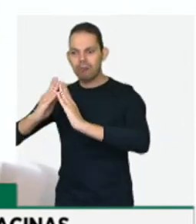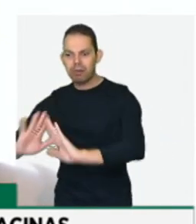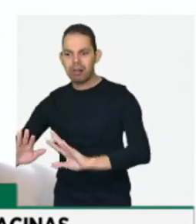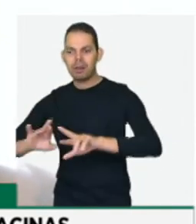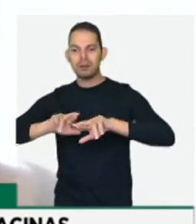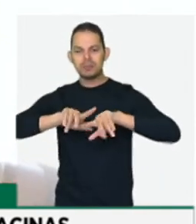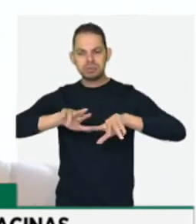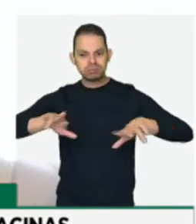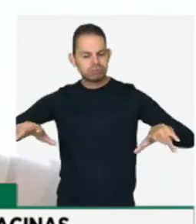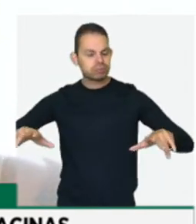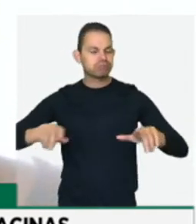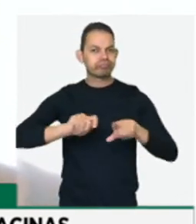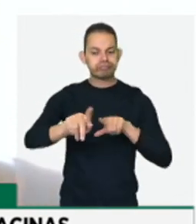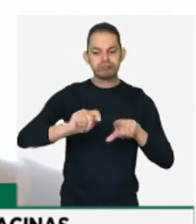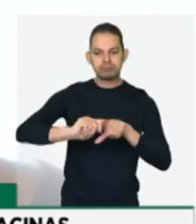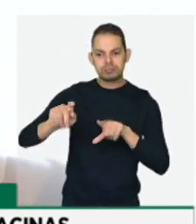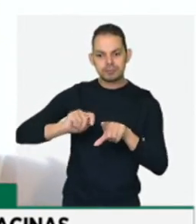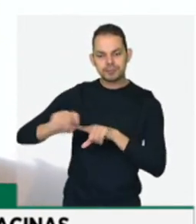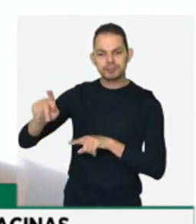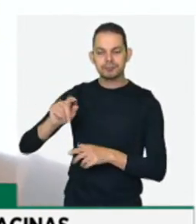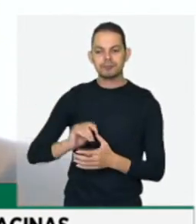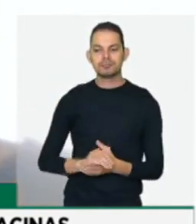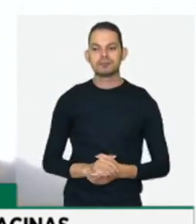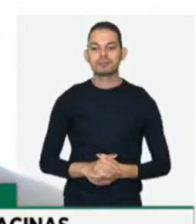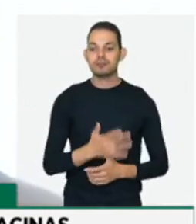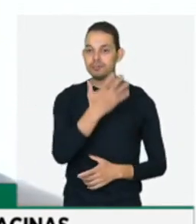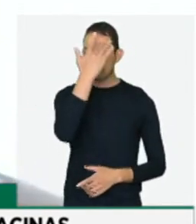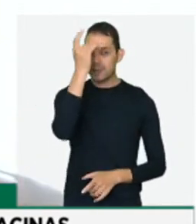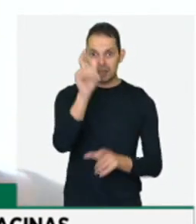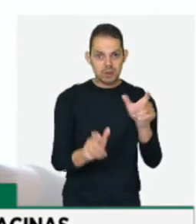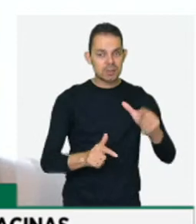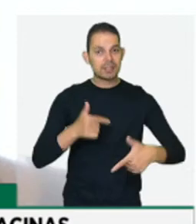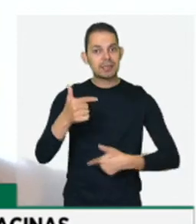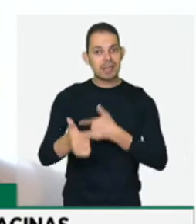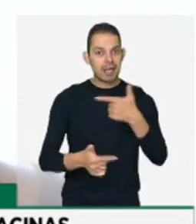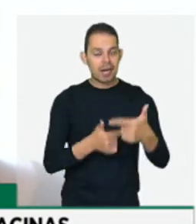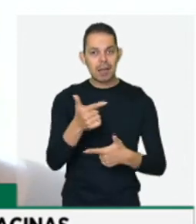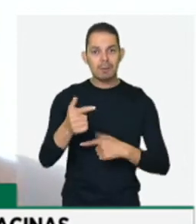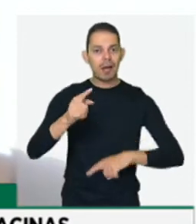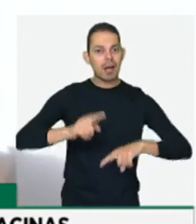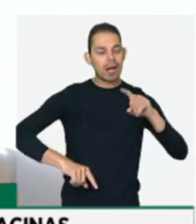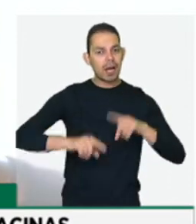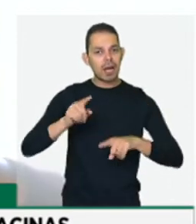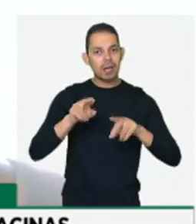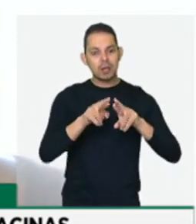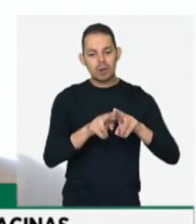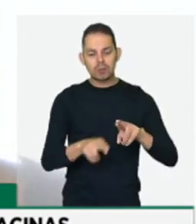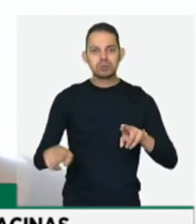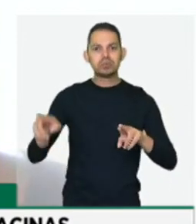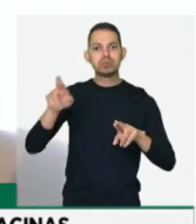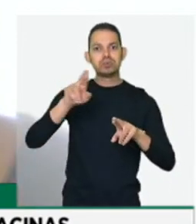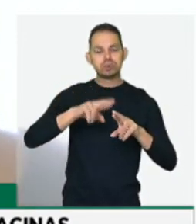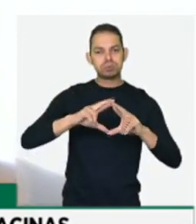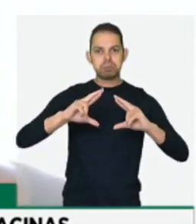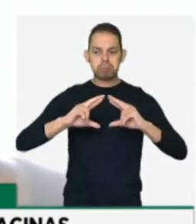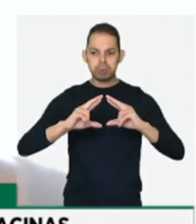DERRUBANDO CASAS DE TRABALHADORAS [CAMPAINHA] QUE TRABALHAM COM MATERIAIS RECICLÁVEIS E EU SÓ TENHO A LAMENTAR, A IMPLORAR PARA QUE